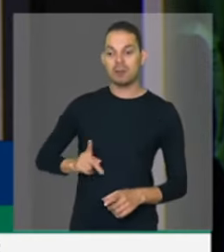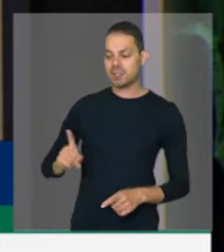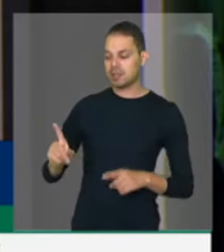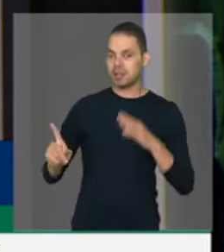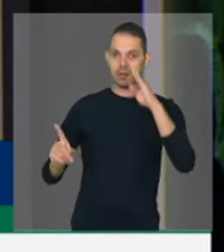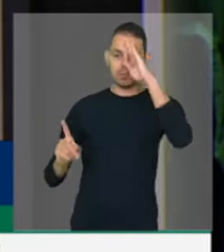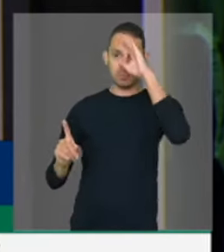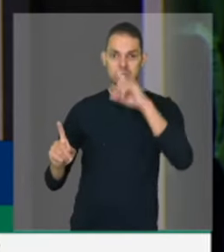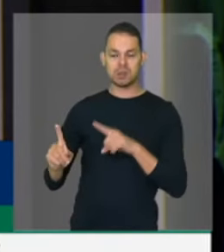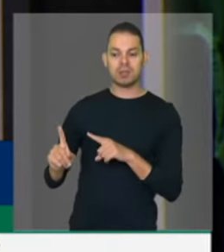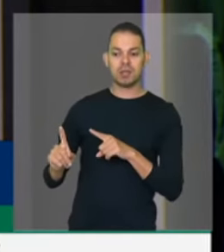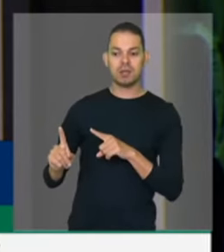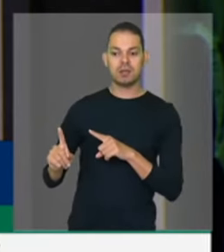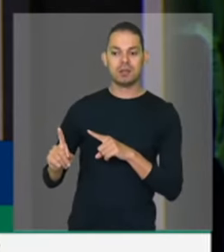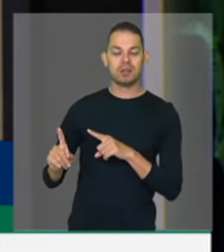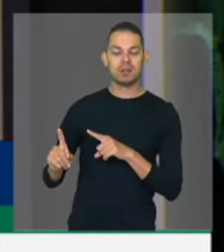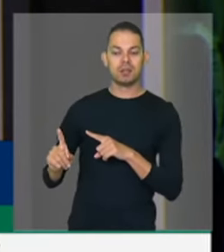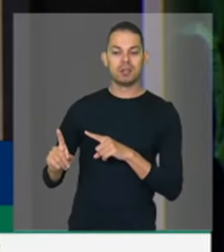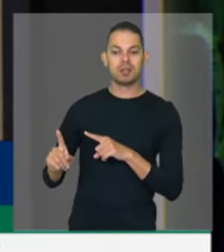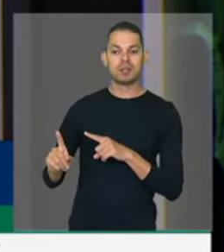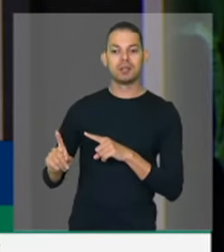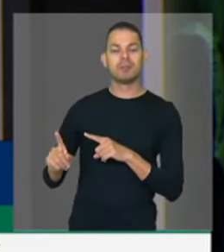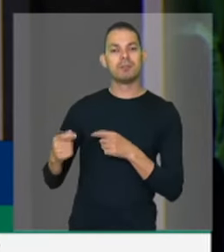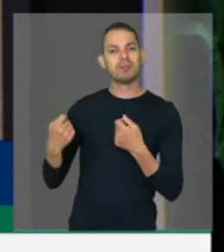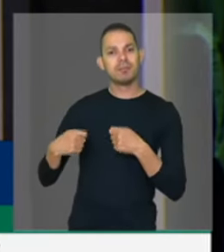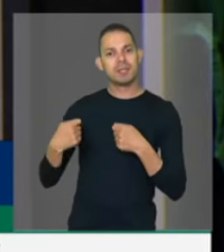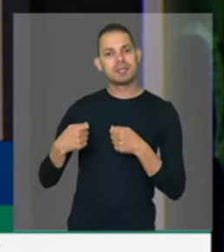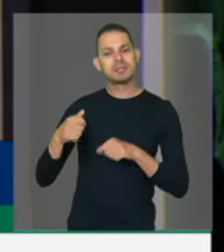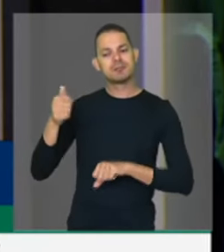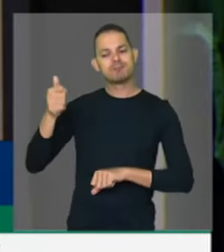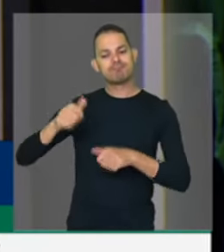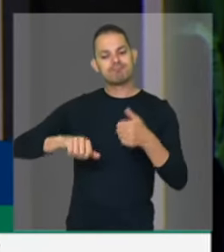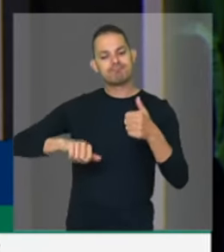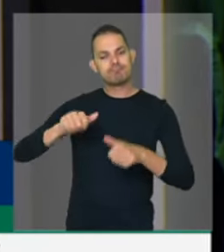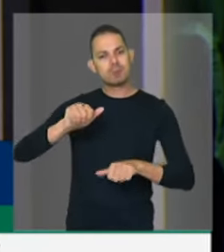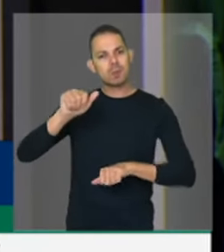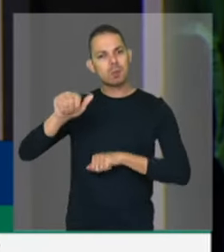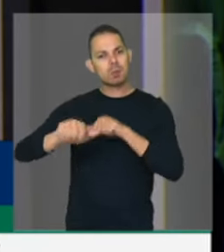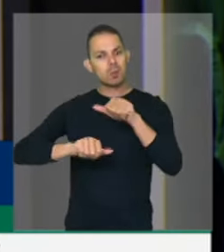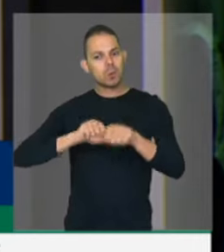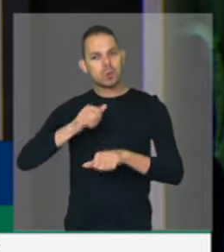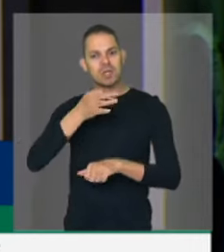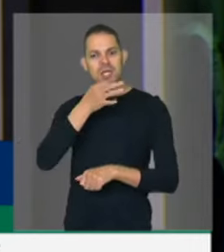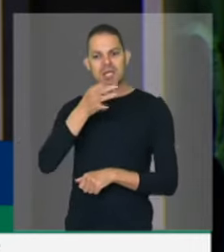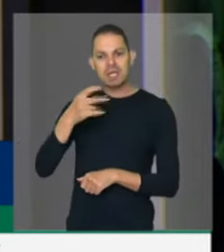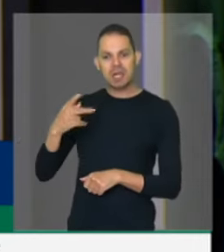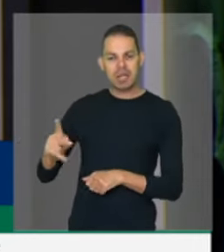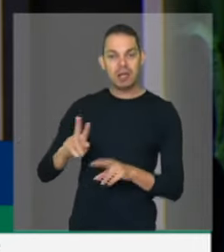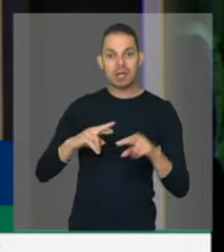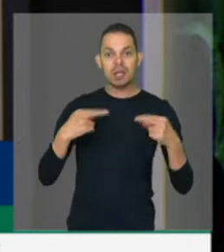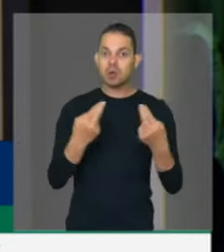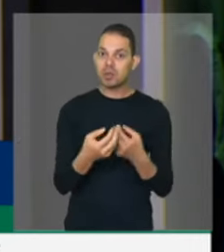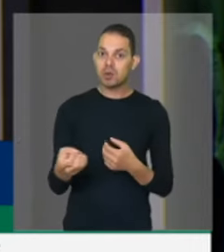DA REPÚBLICA POSSA REVER SEU POSICIONAMENTO, CHAMAR UMA NOVA REUNIÃO COM GOVERNADORES COM TODOS OS GOVERNADORES, SENHOR PRESIDENTE, INCLUINDO DO MEU ESTADO, DO ESTADO DE